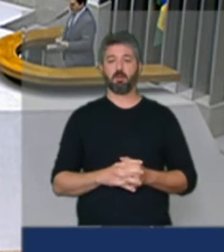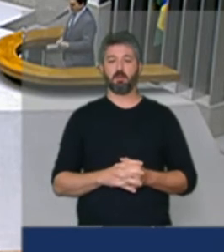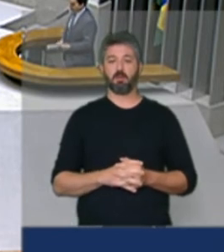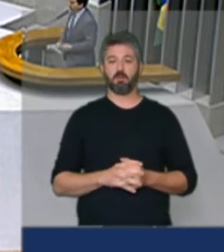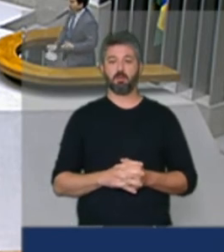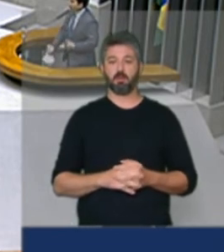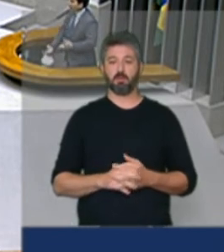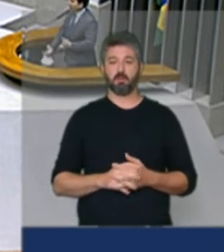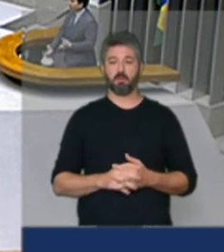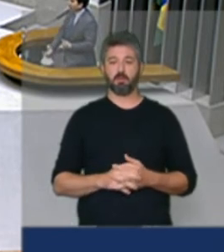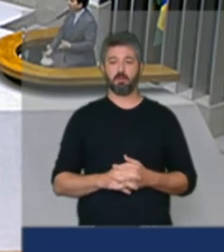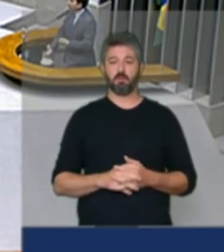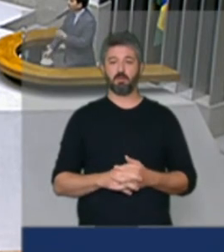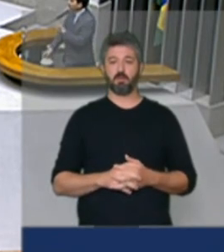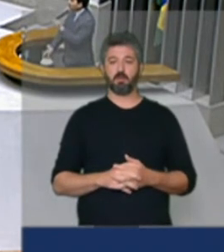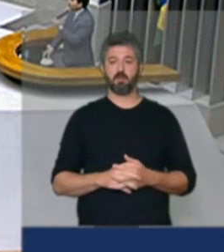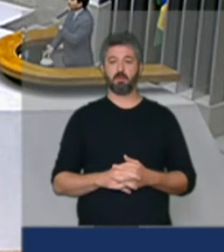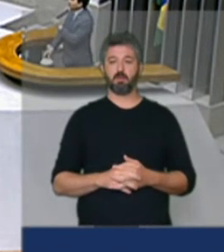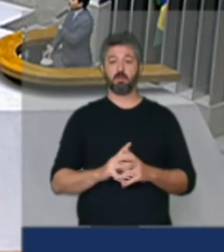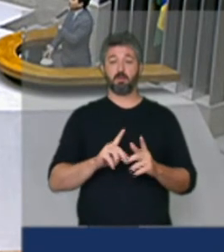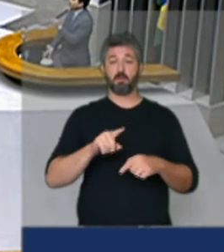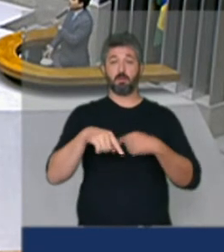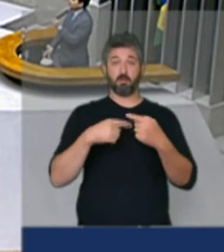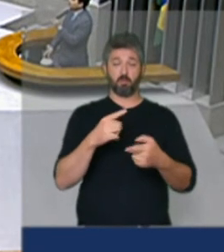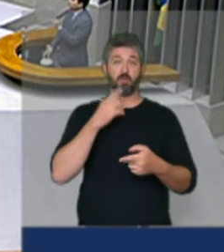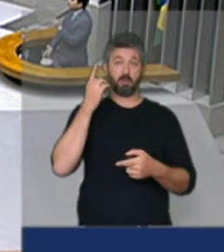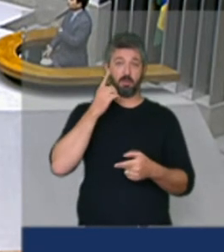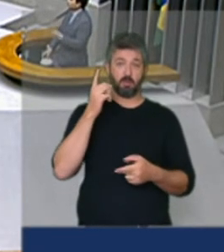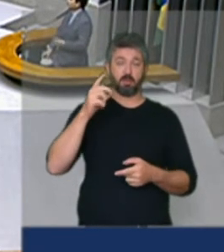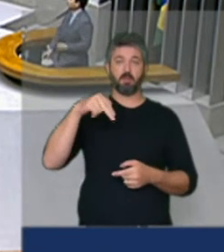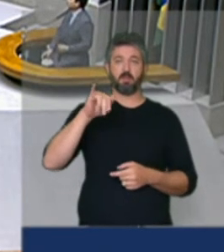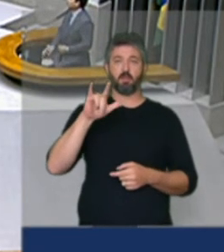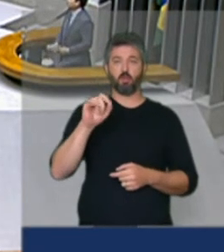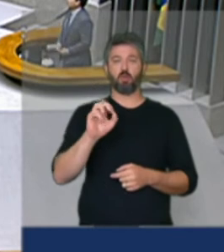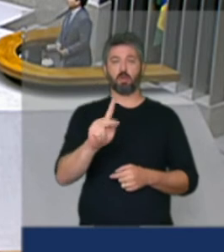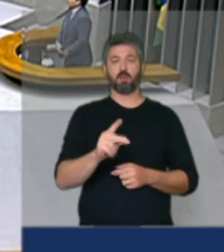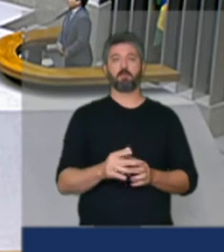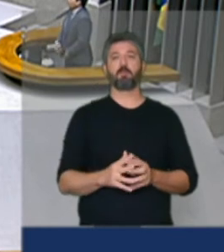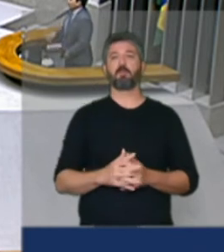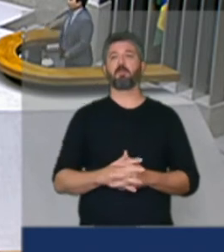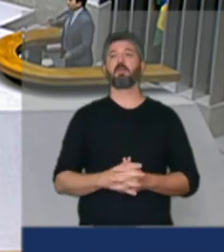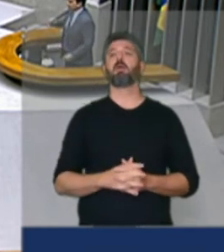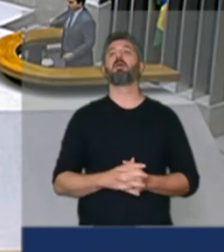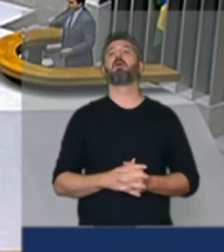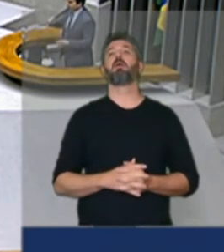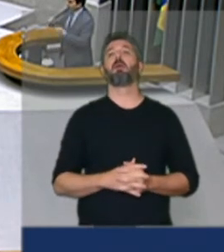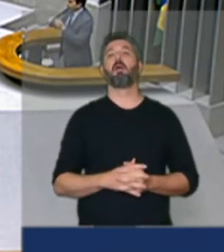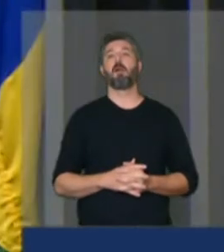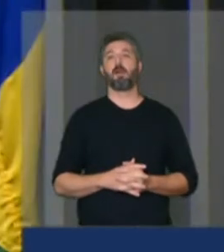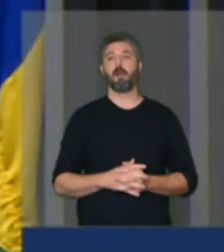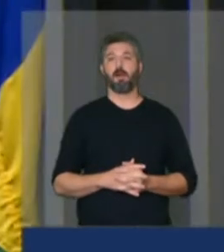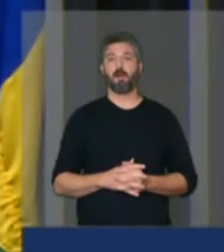SEGUNDOS. POR FAVOR, DEPUTADO. OK, DEPOIS DEPUTADO MARCELO NILO. -- [DEPUTADO]: SENHOR PRESIDENTE... -- [PRESIDENTE]: DEPUTADO